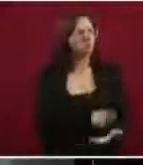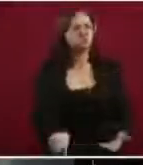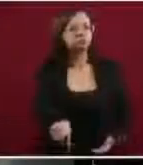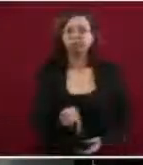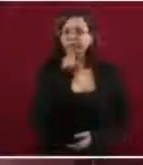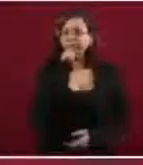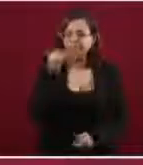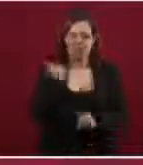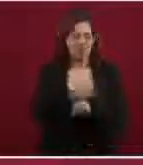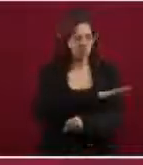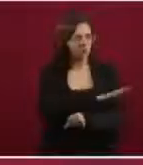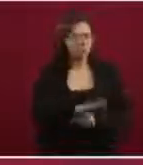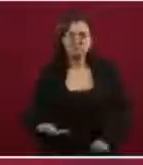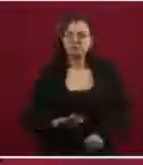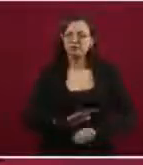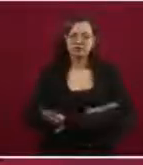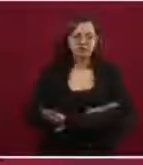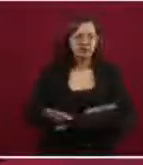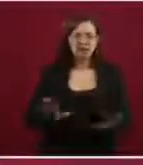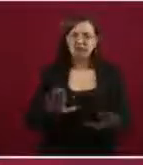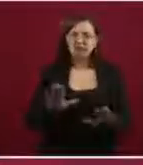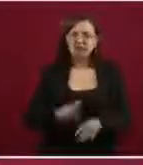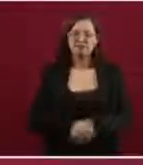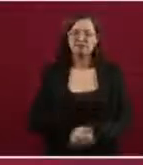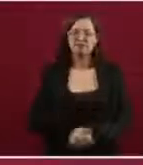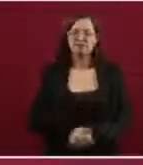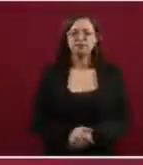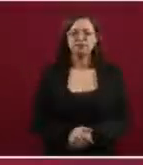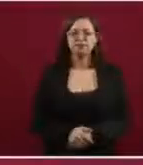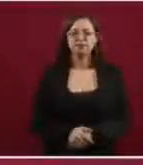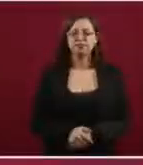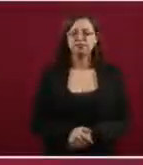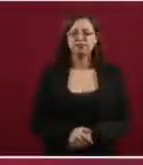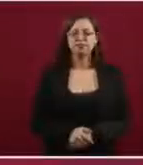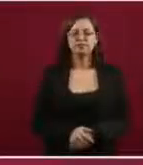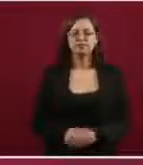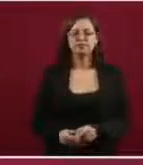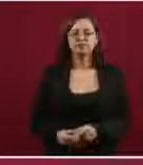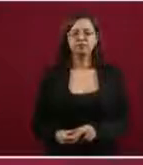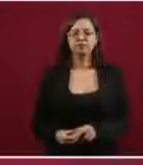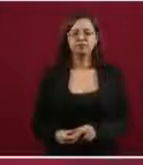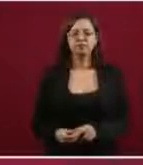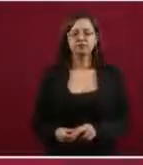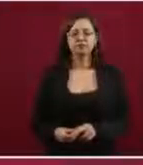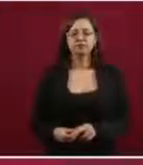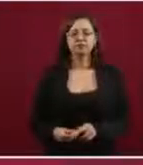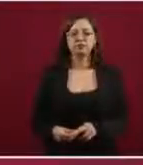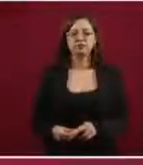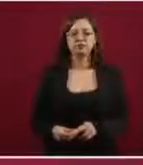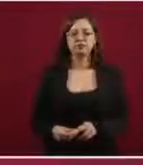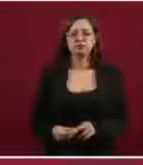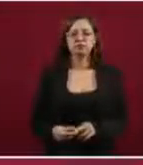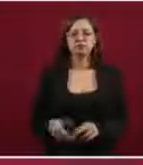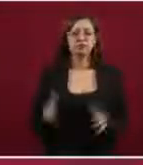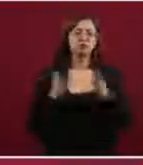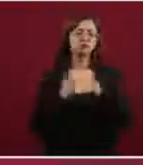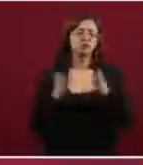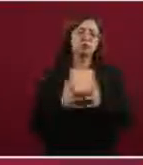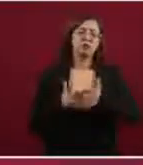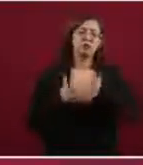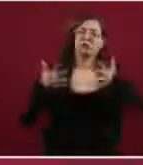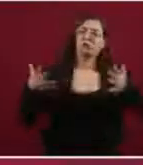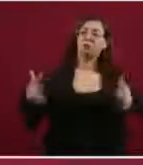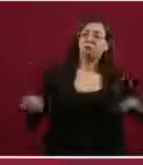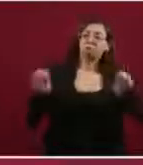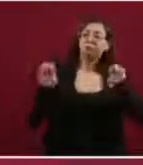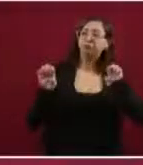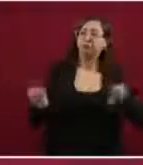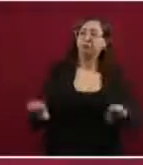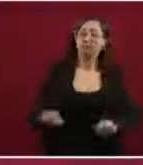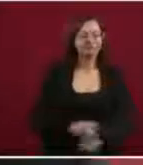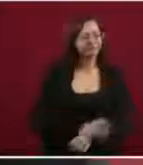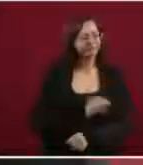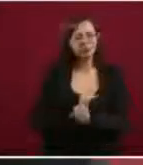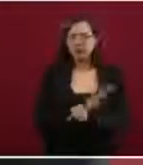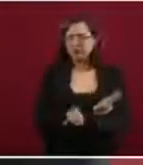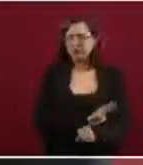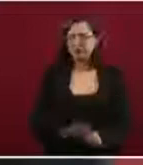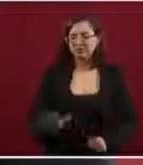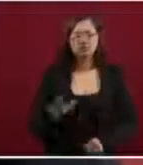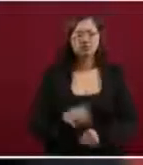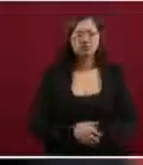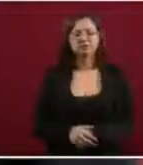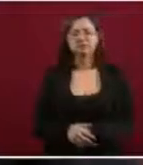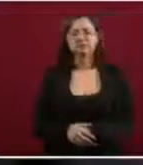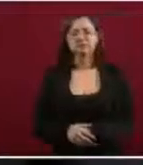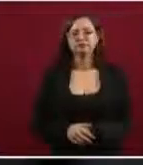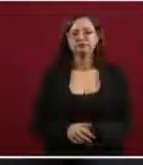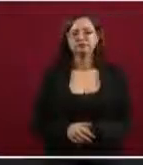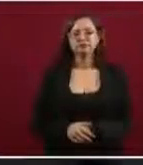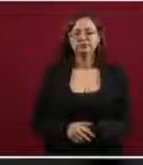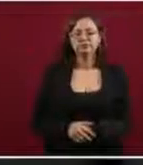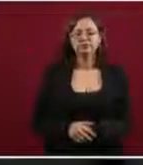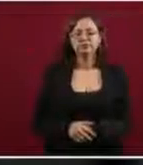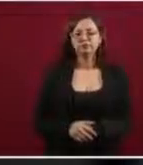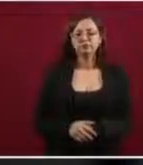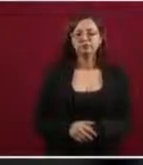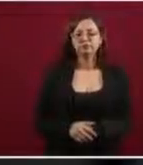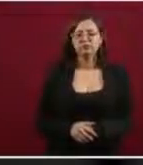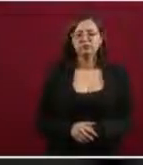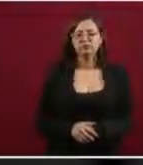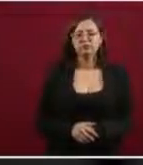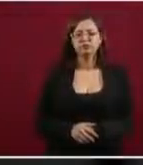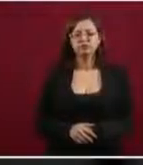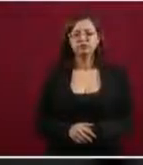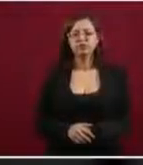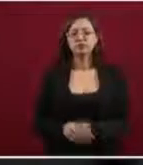que ya no puedan vivir en mansiones, que ya no puedan quitarle la pensión a los adultos